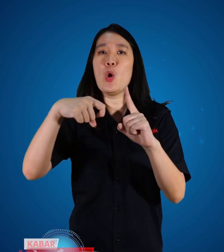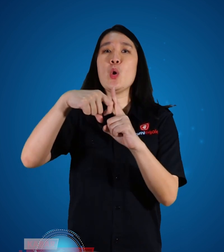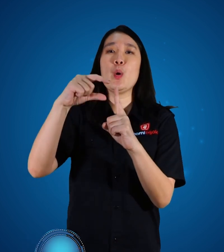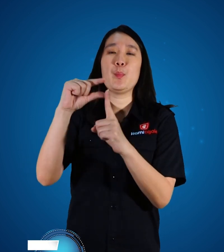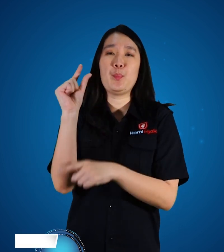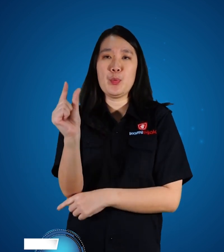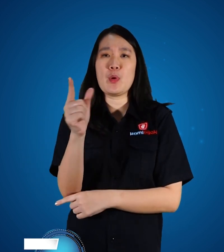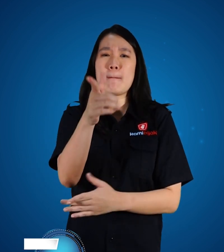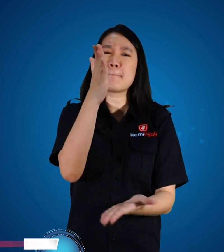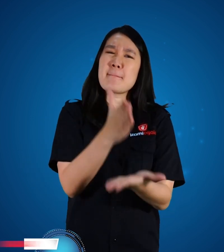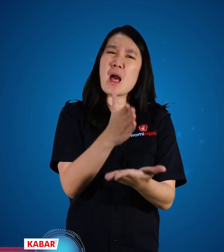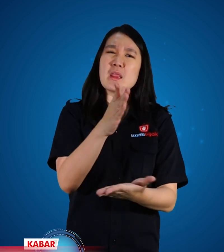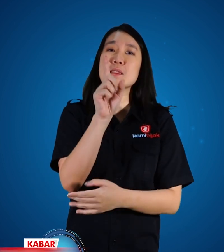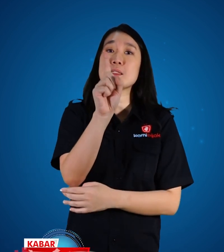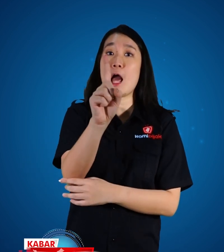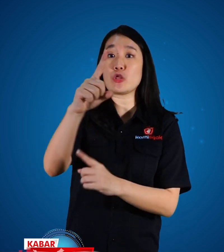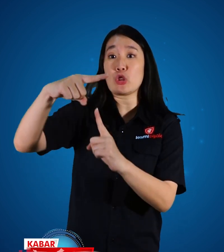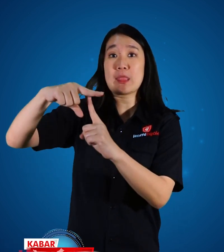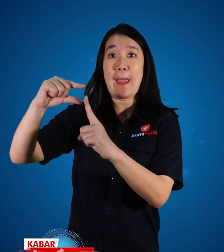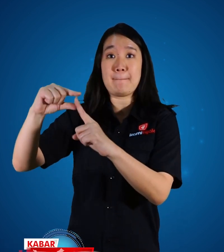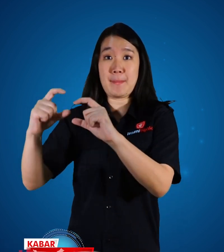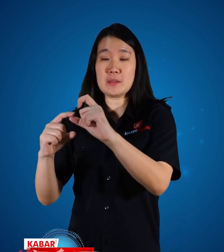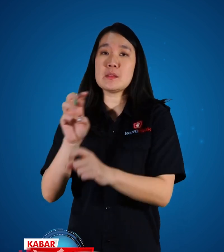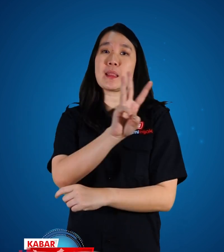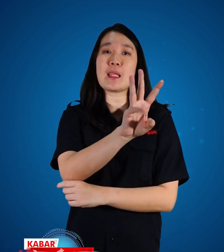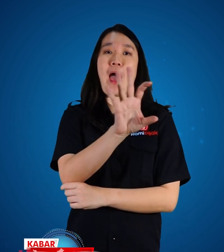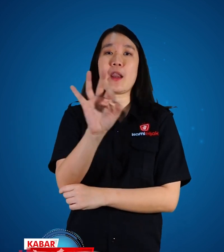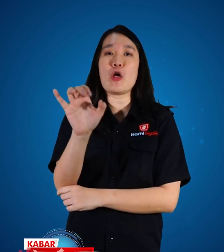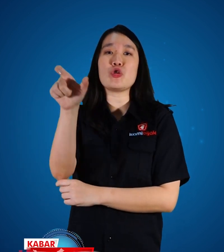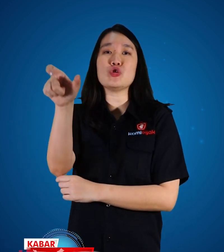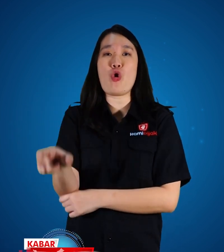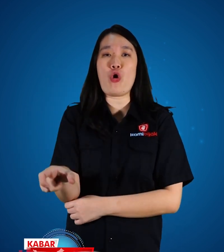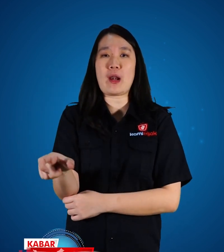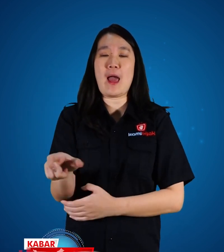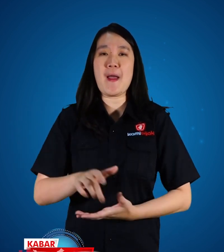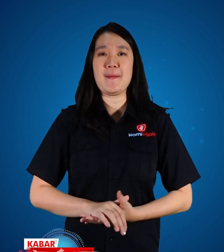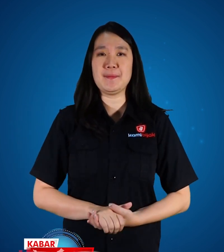dan KPU membatasi satu TPS untuk 300 orang.